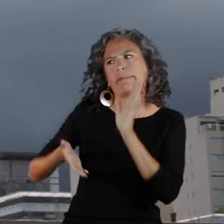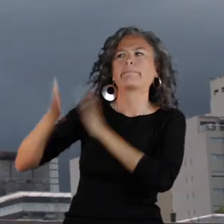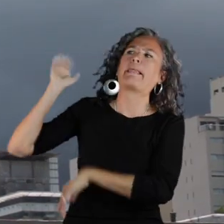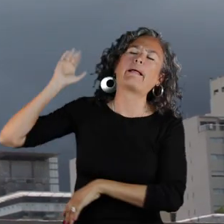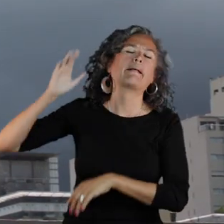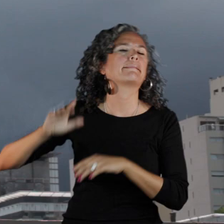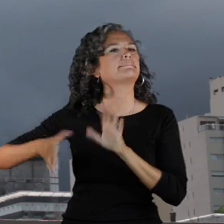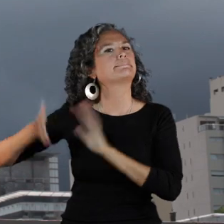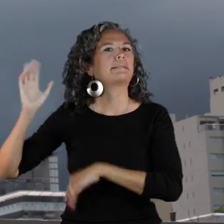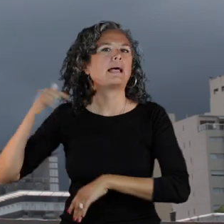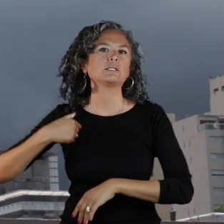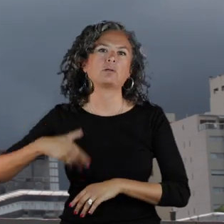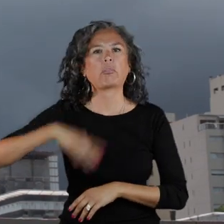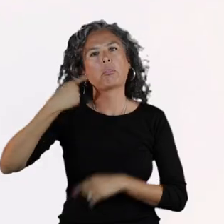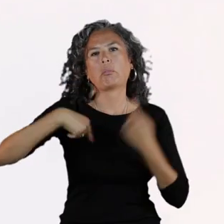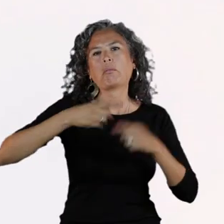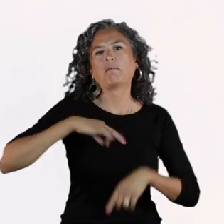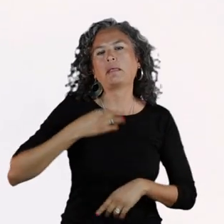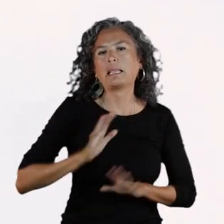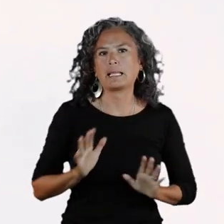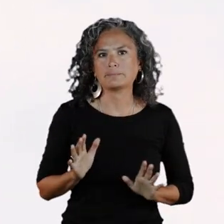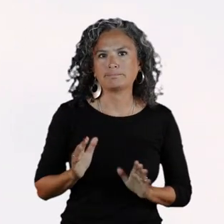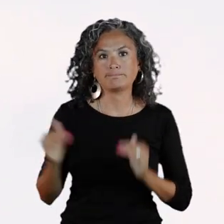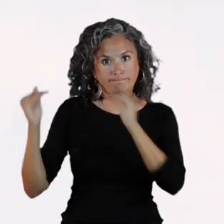¡Anda al diablo! Y sigo mi camino.